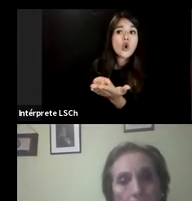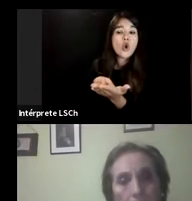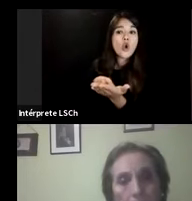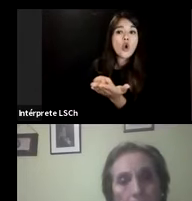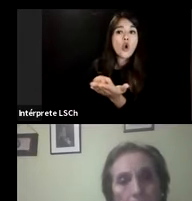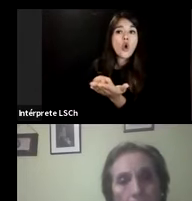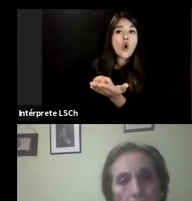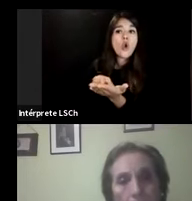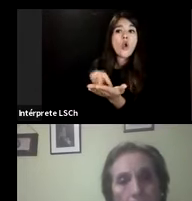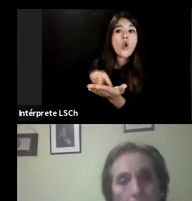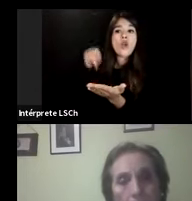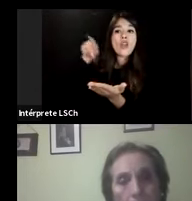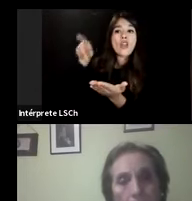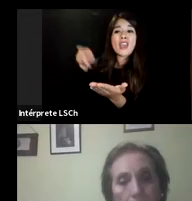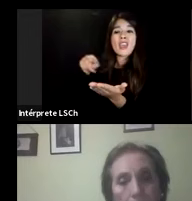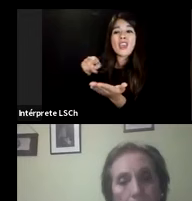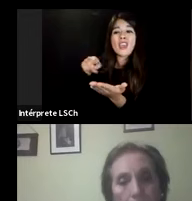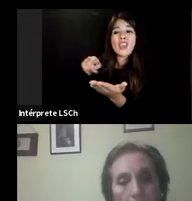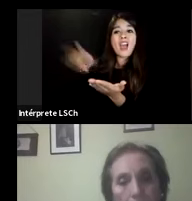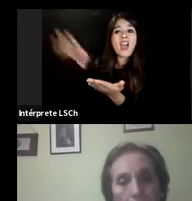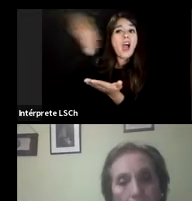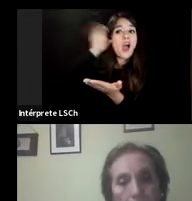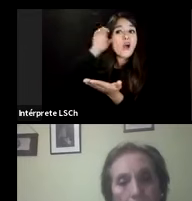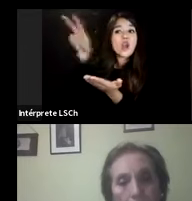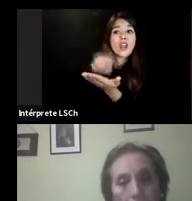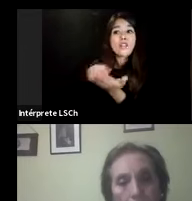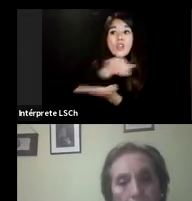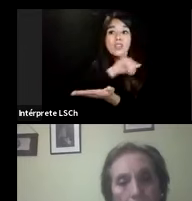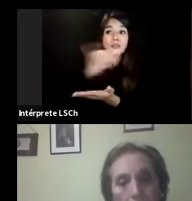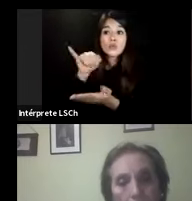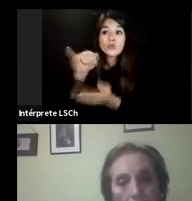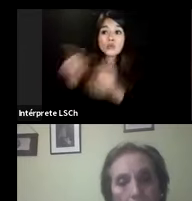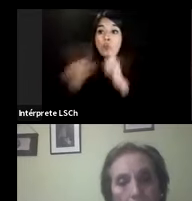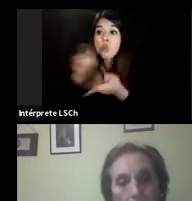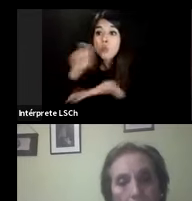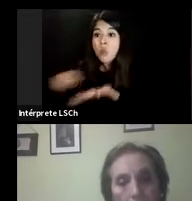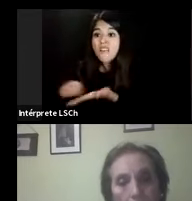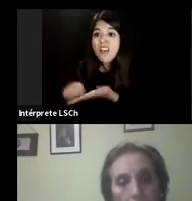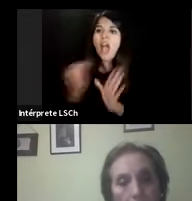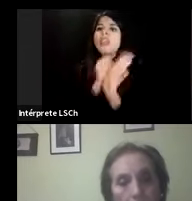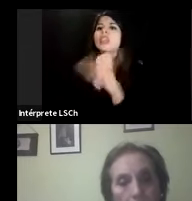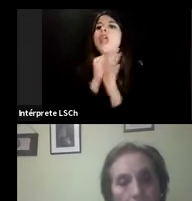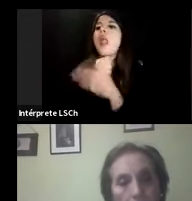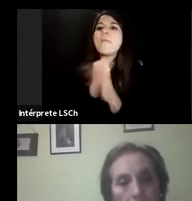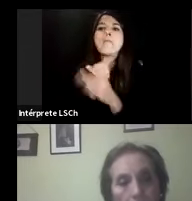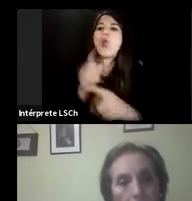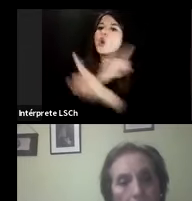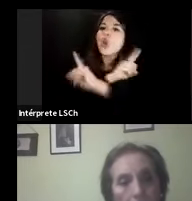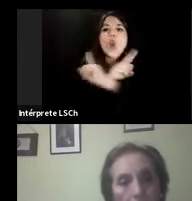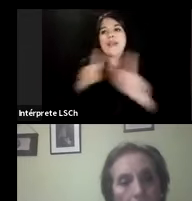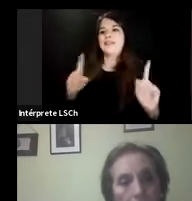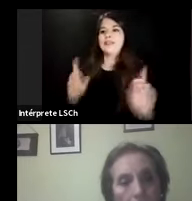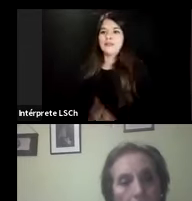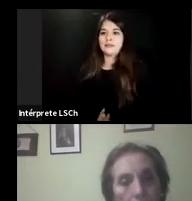que luego va a ser parte de una prueba es como hacer trampa. Es como ver la película